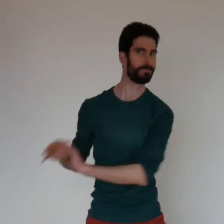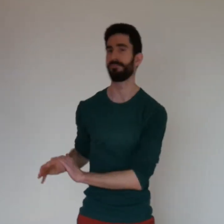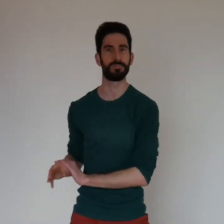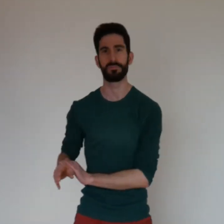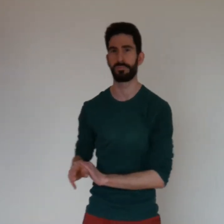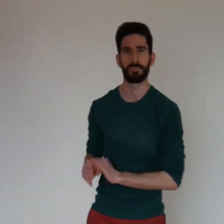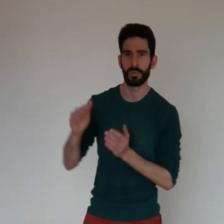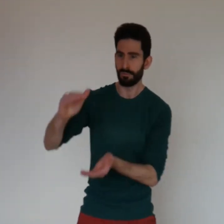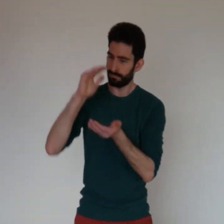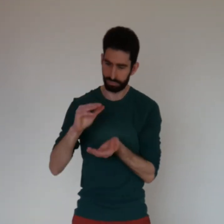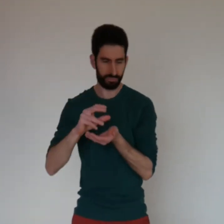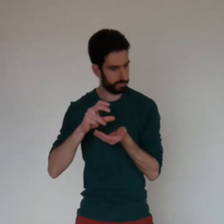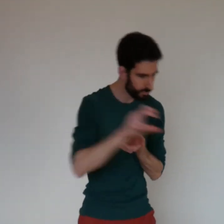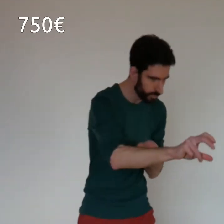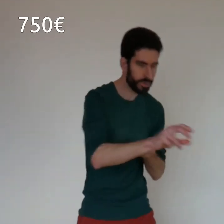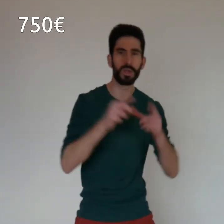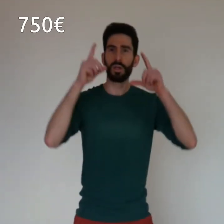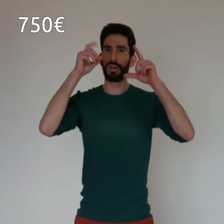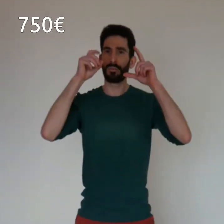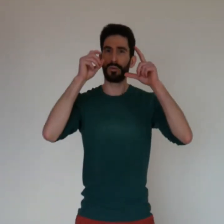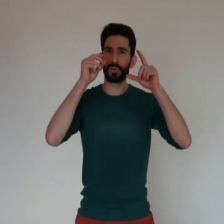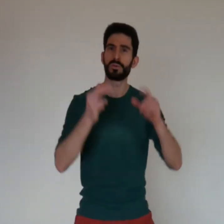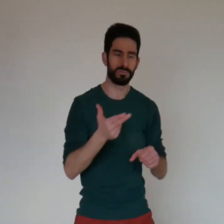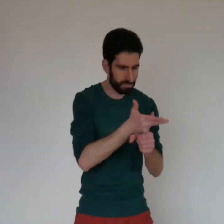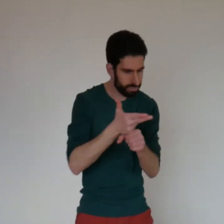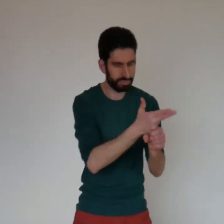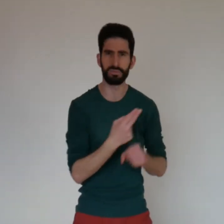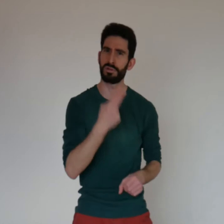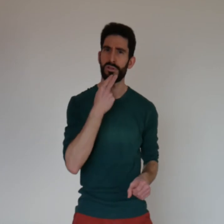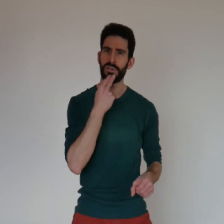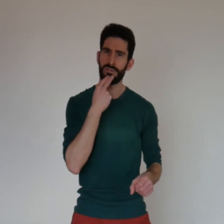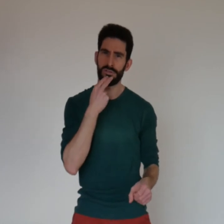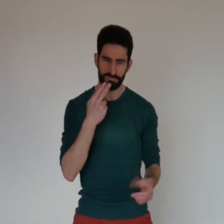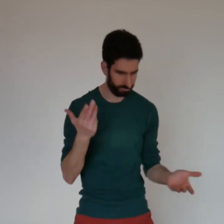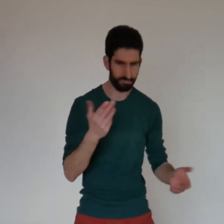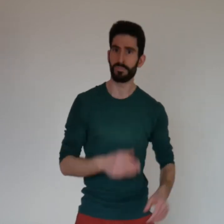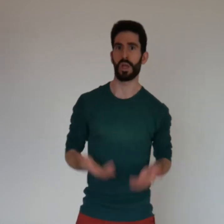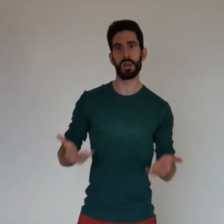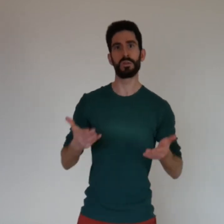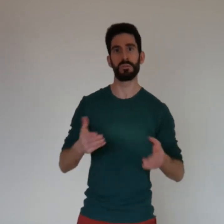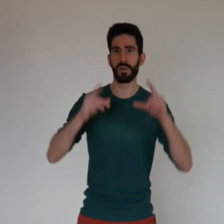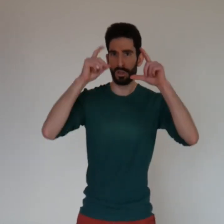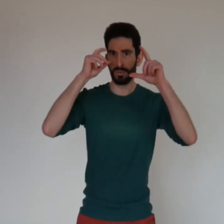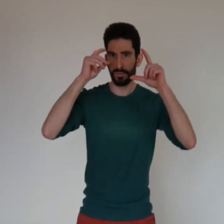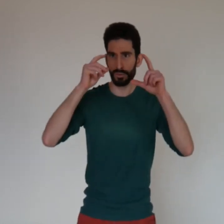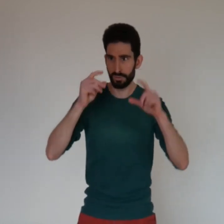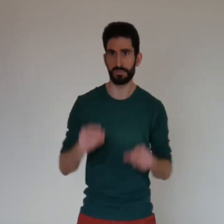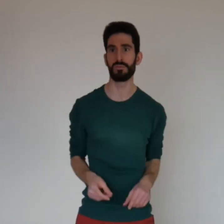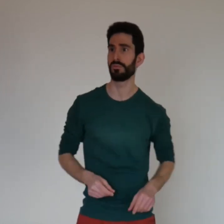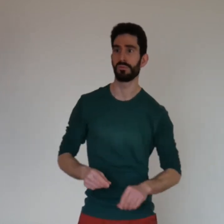Ah non. Cette somme sera investie dans un appareil photo de qualité pour bien filmer. Actuellement, c'est ma copine